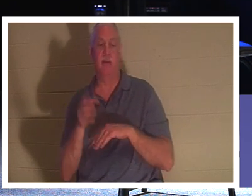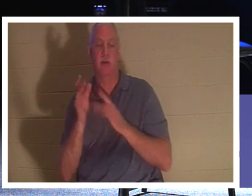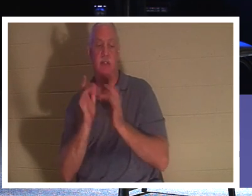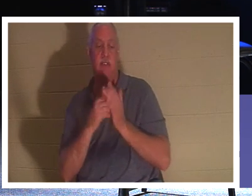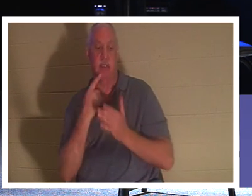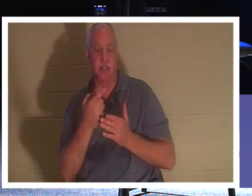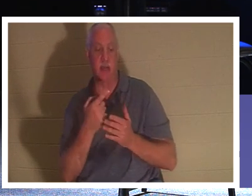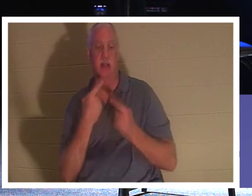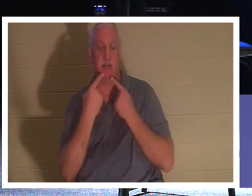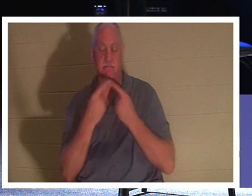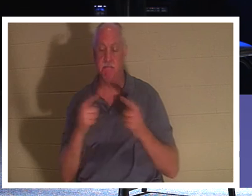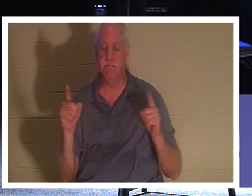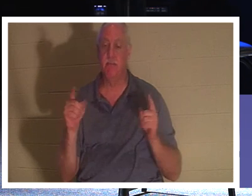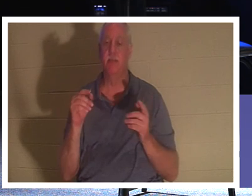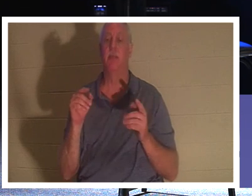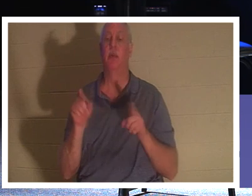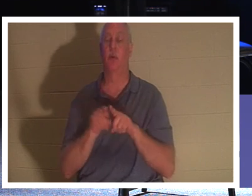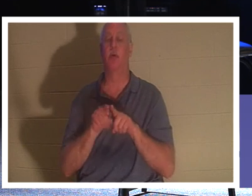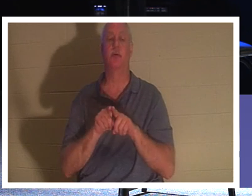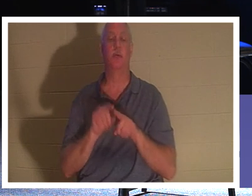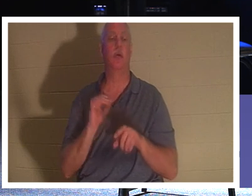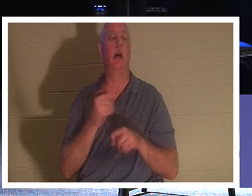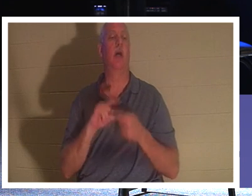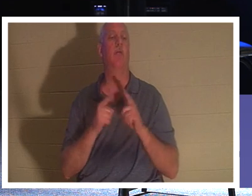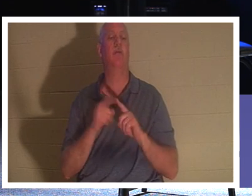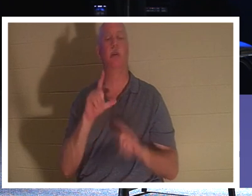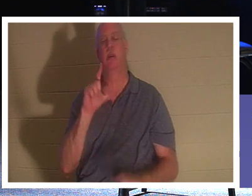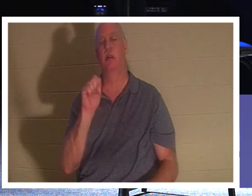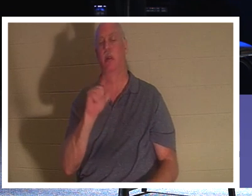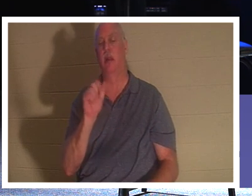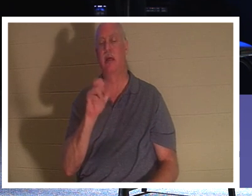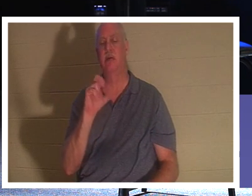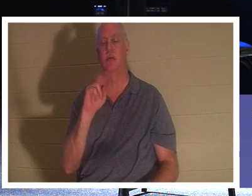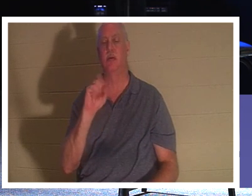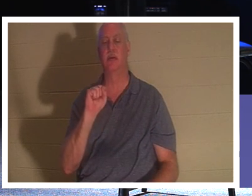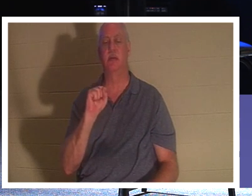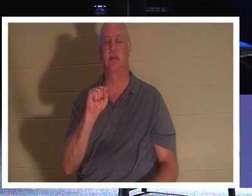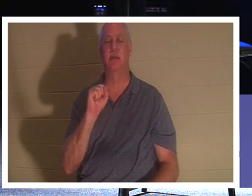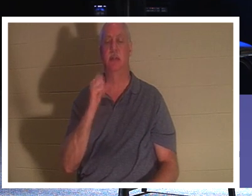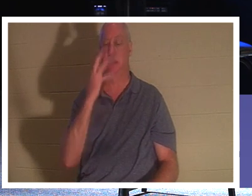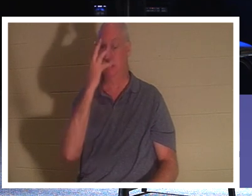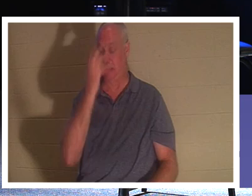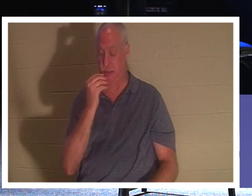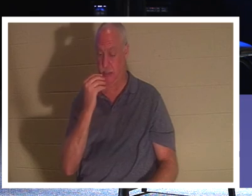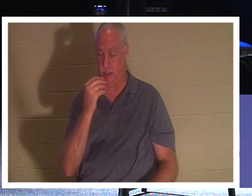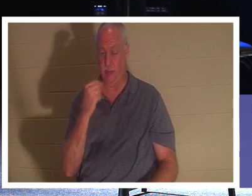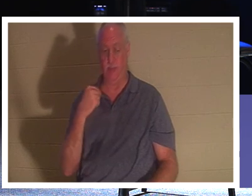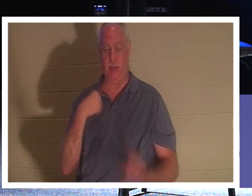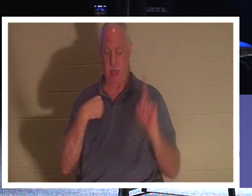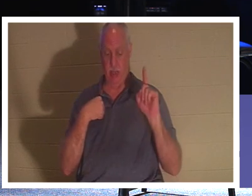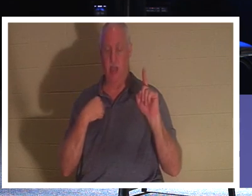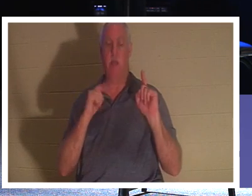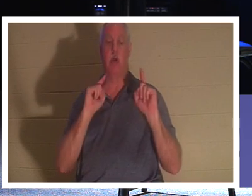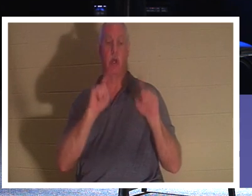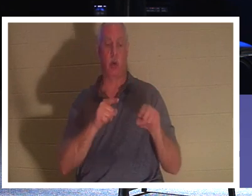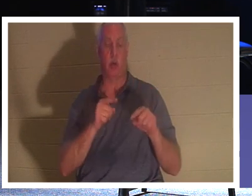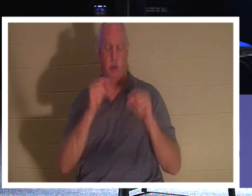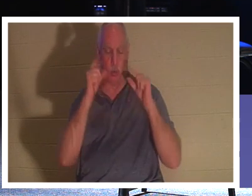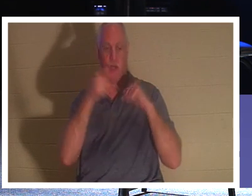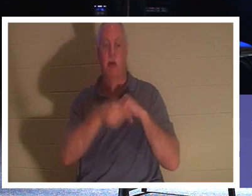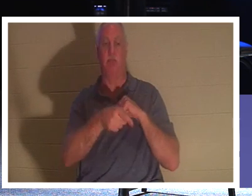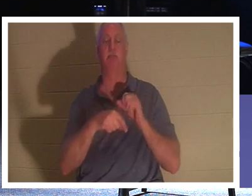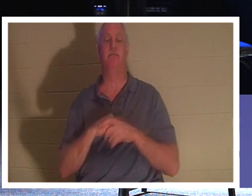我们的朋友拉撒路睡了，我去叫醒他。’”他的门徒